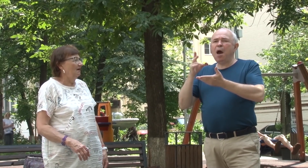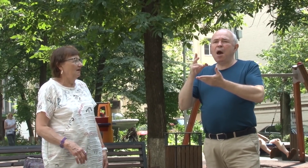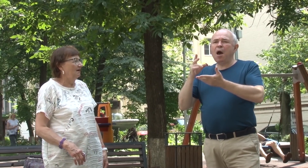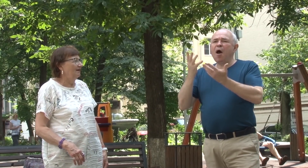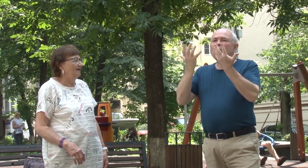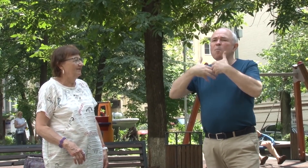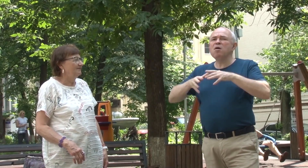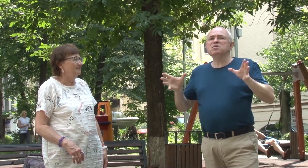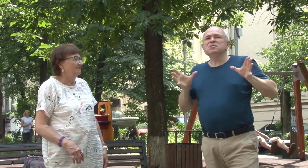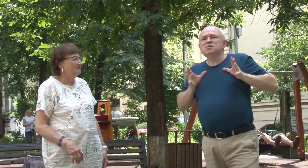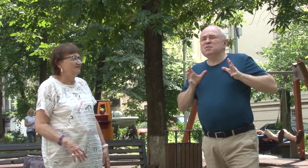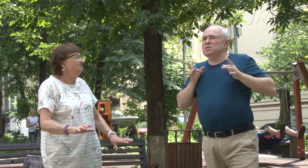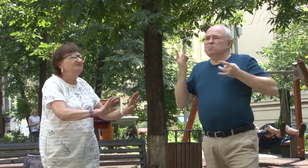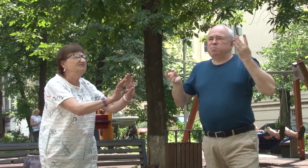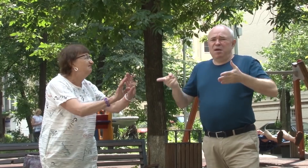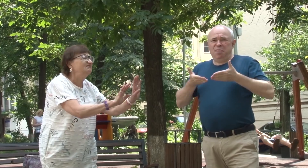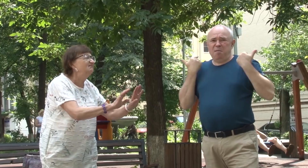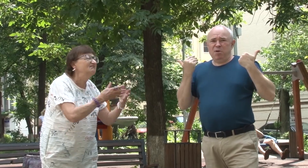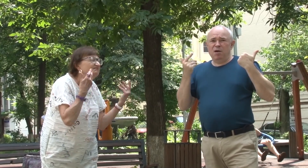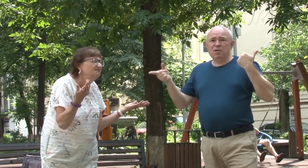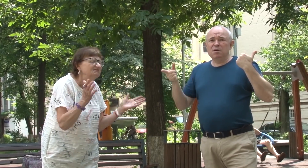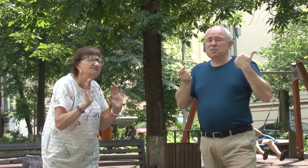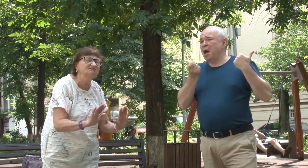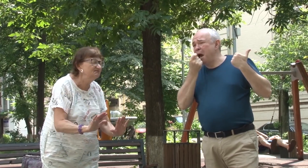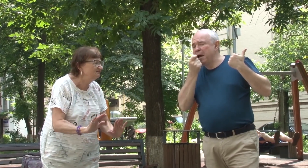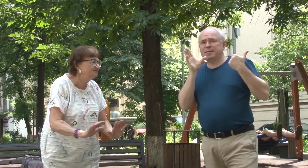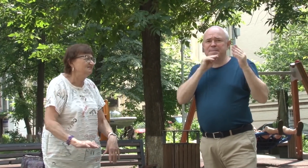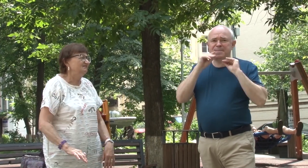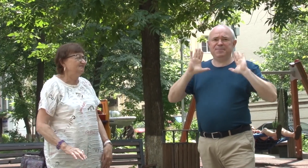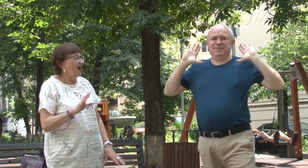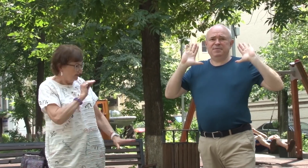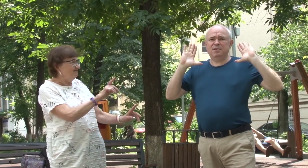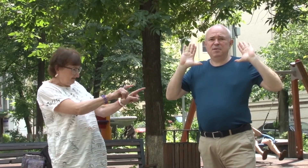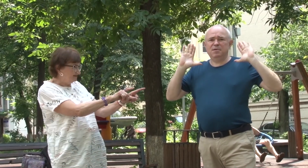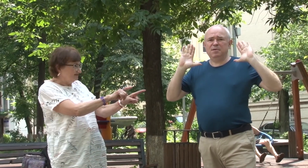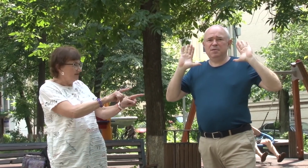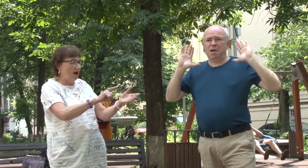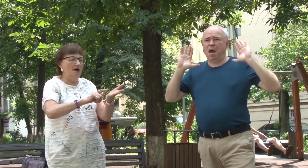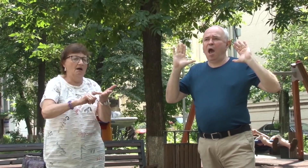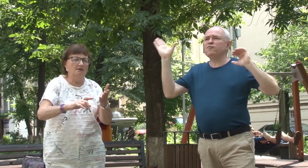особо богатых не было. Зарабатывали на хлеб насущный и только.